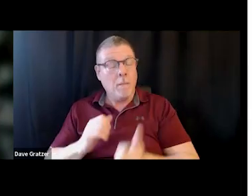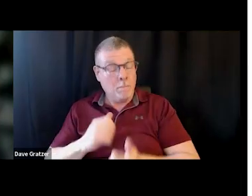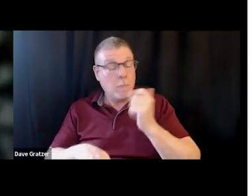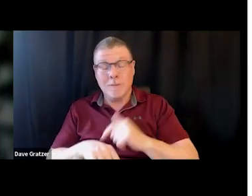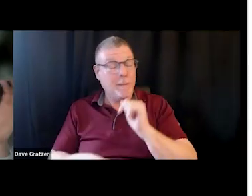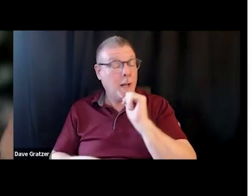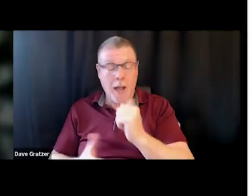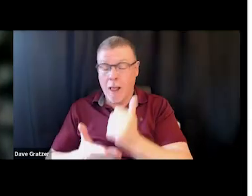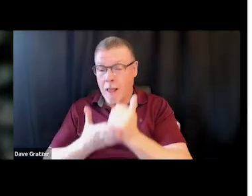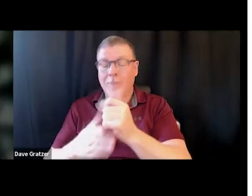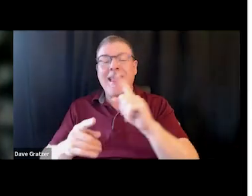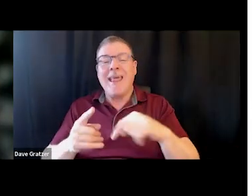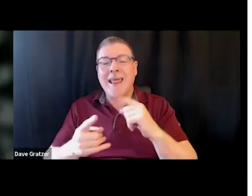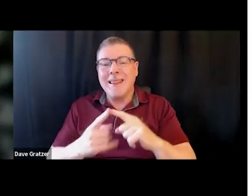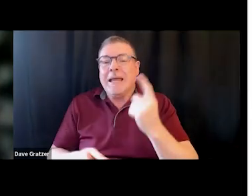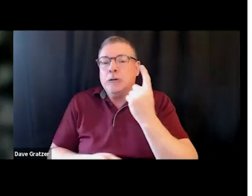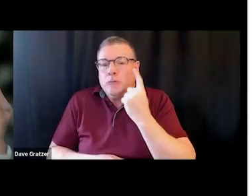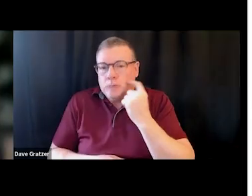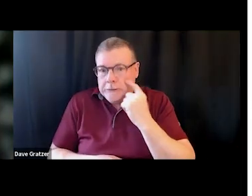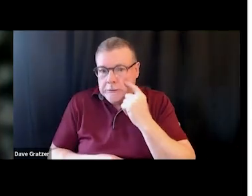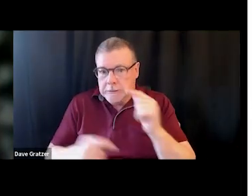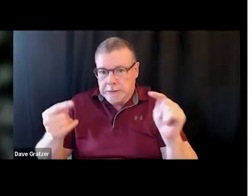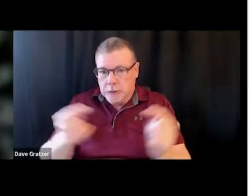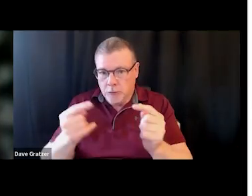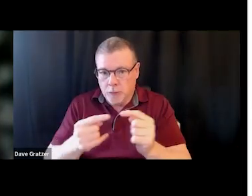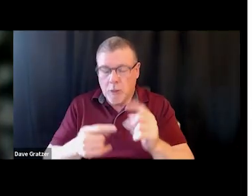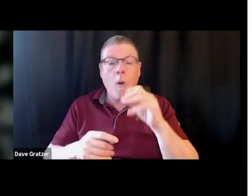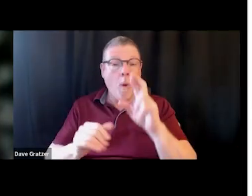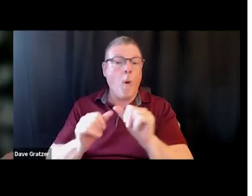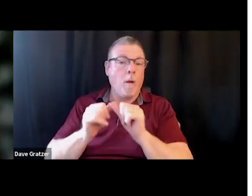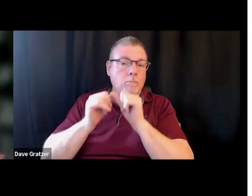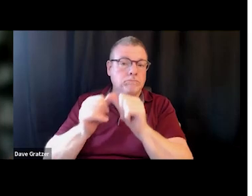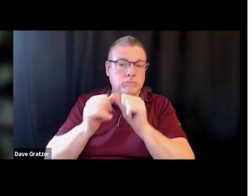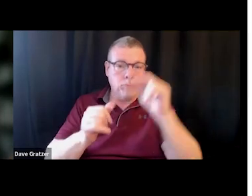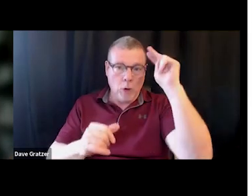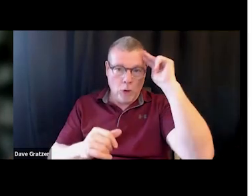a menos que la lesión cerebral sea muy reciente, o esté relacionada con una condición neurológica en curso.